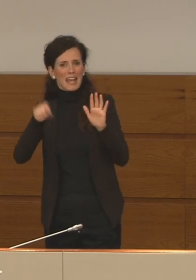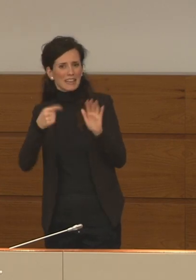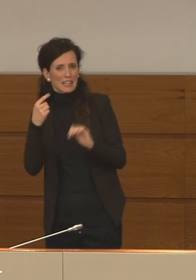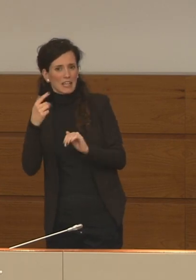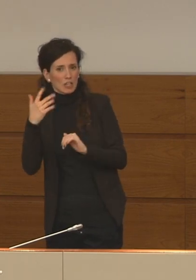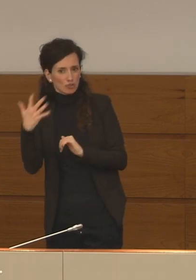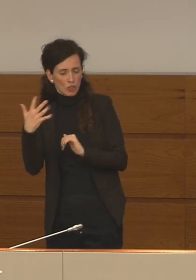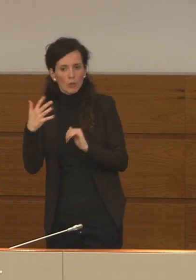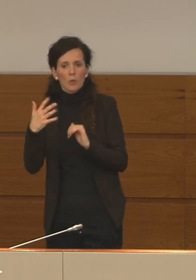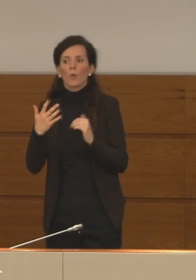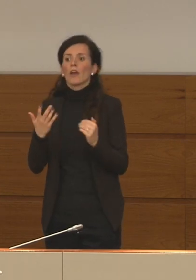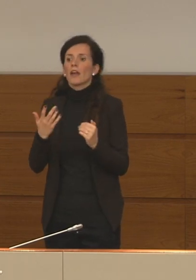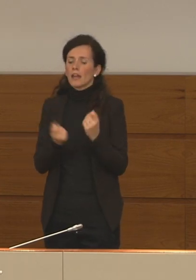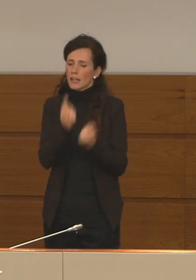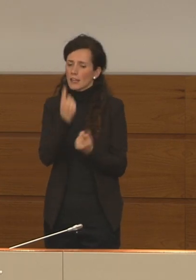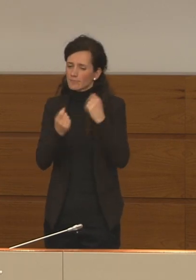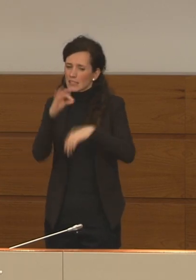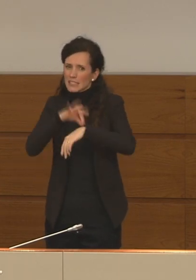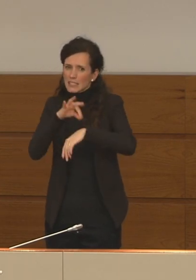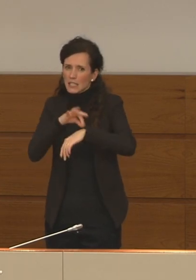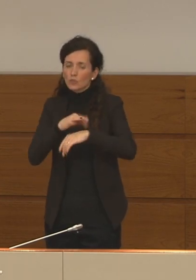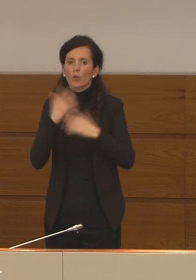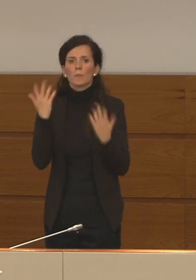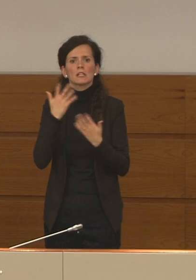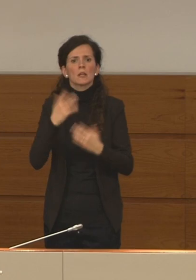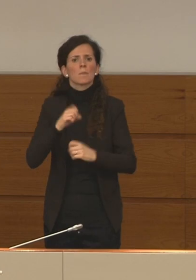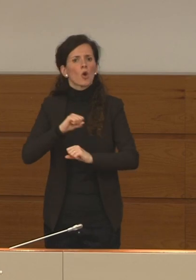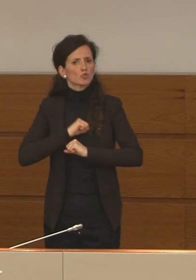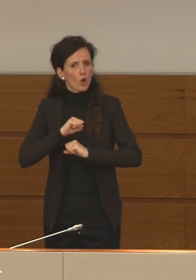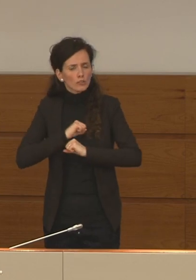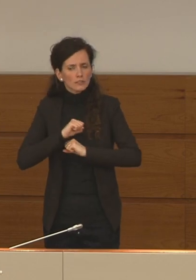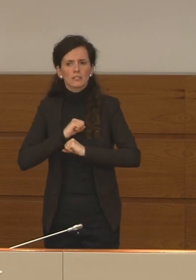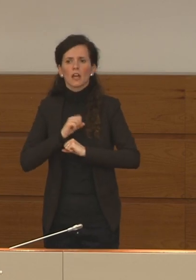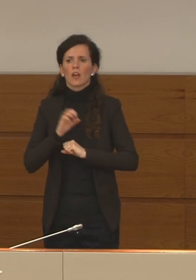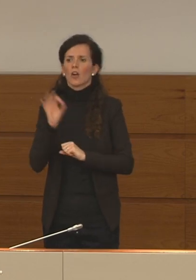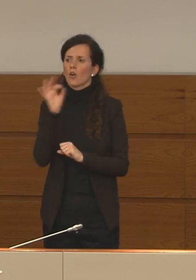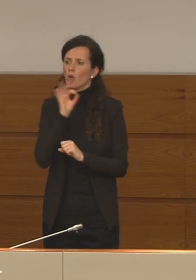e presenza di sintomatologia come tosse o adesso vi ho sottolineato anche